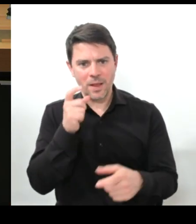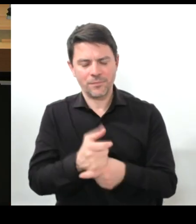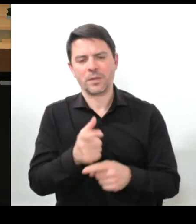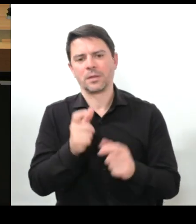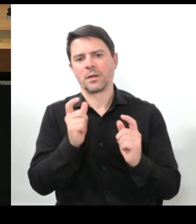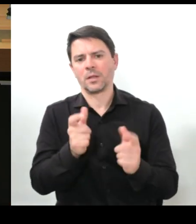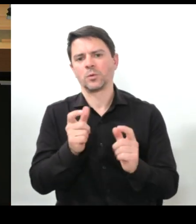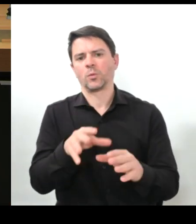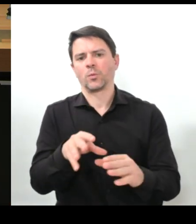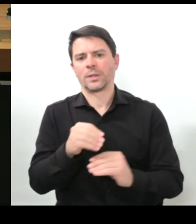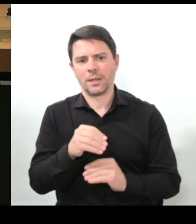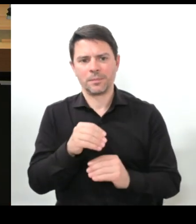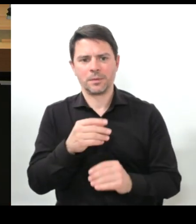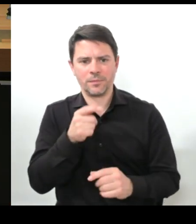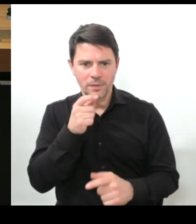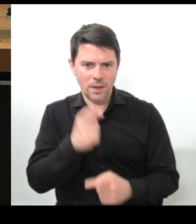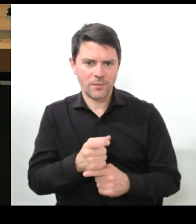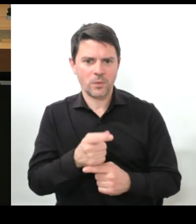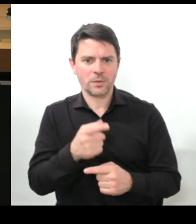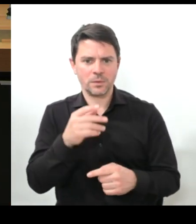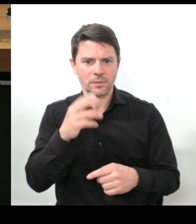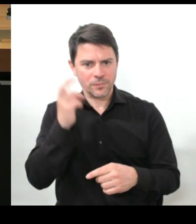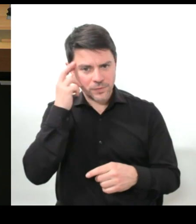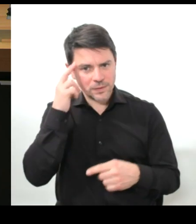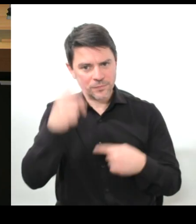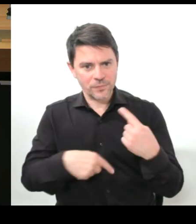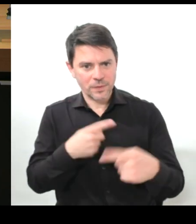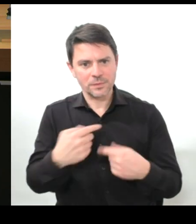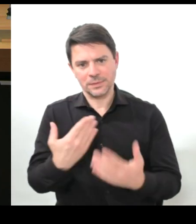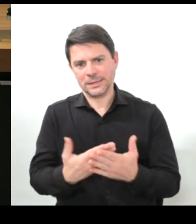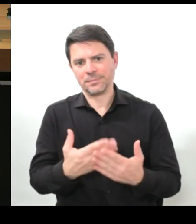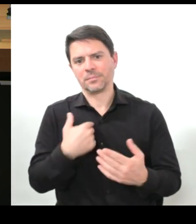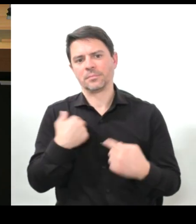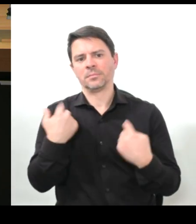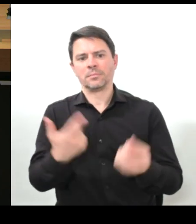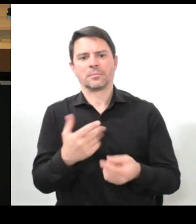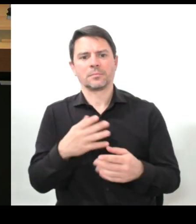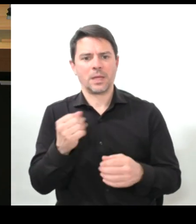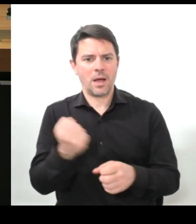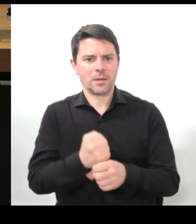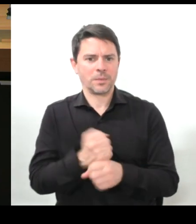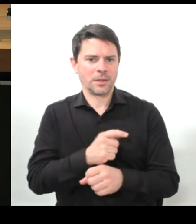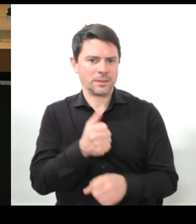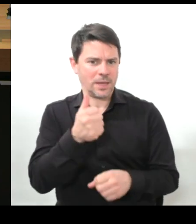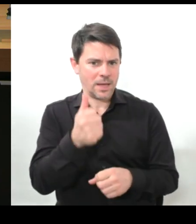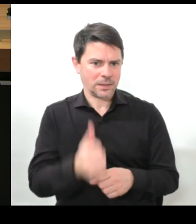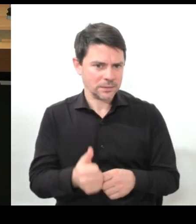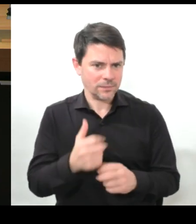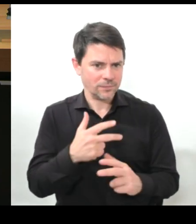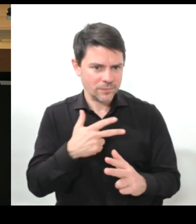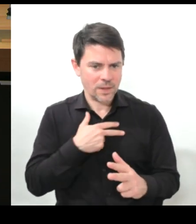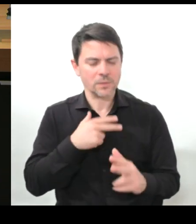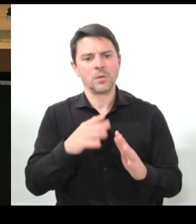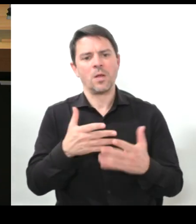dass wir ihre Mitwirkung Rechte heute endlich gesetzlich verankern und damit ihre wichtige Arbeit auch endlich offiziell anerkannt wir.